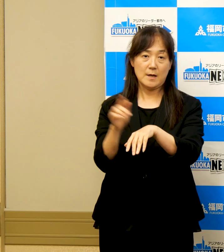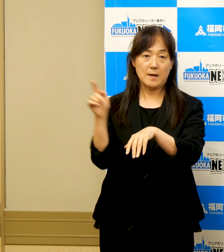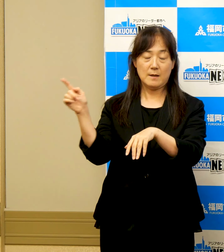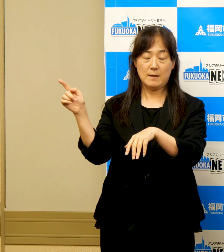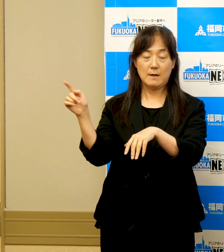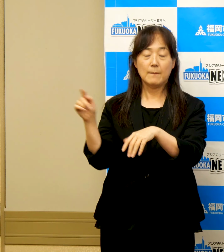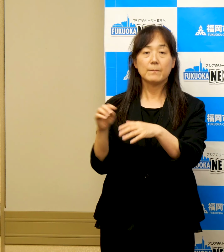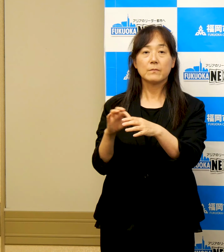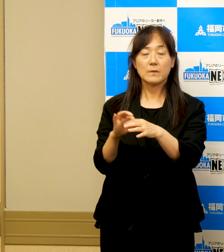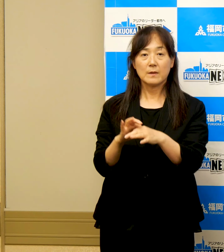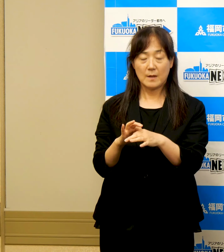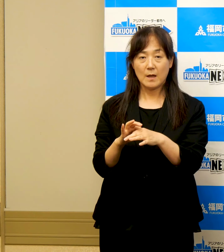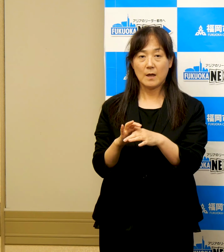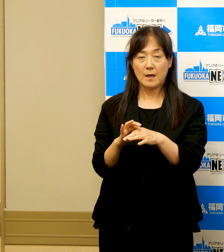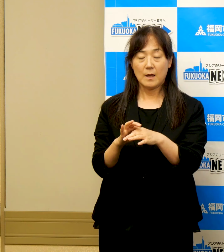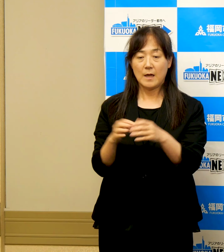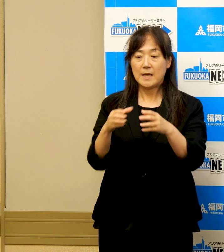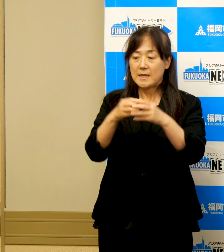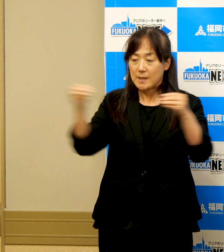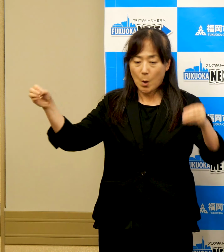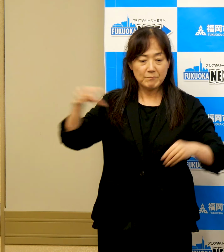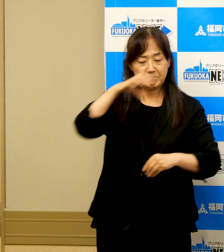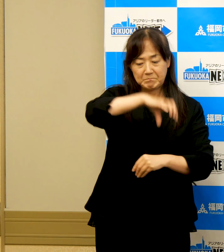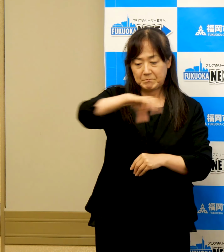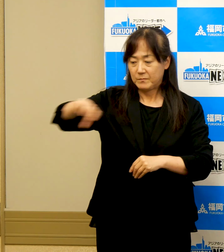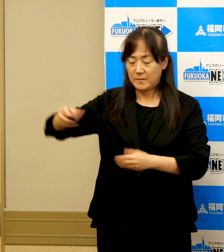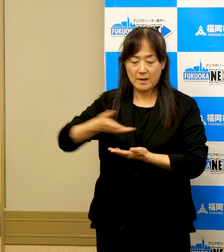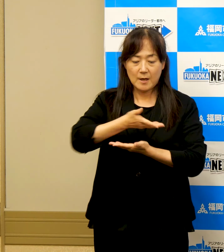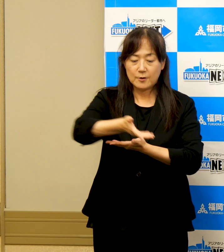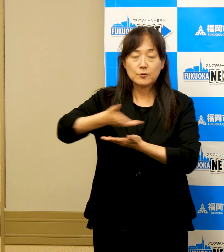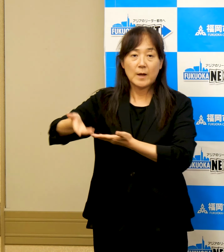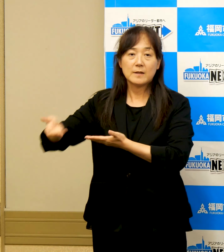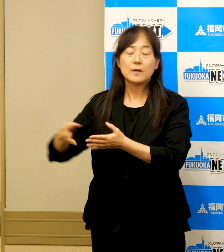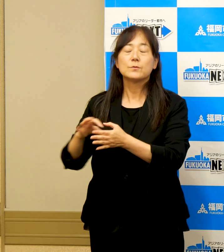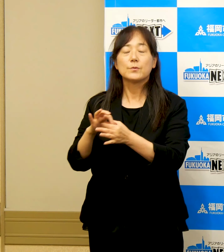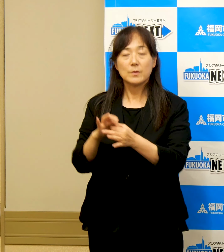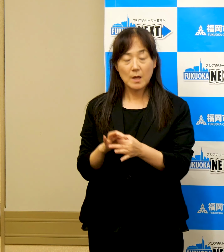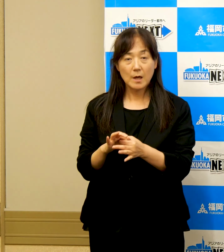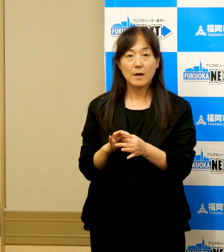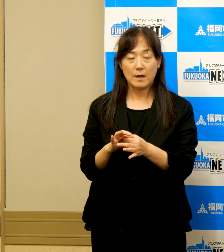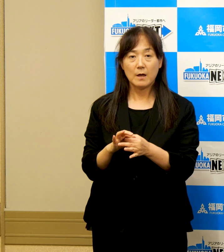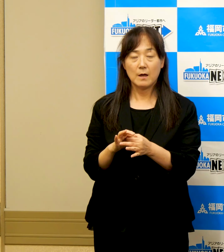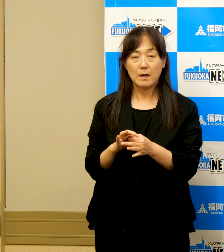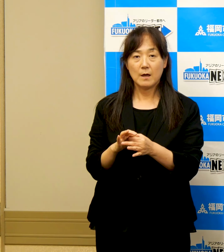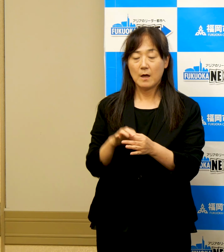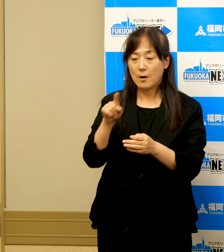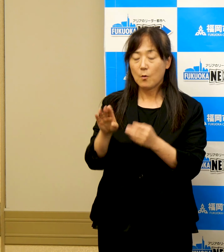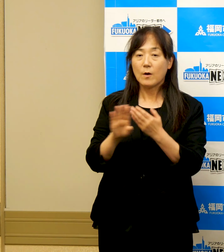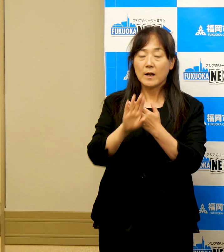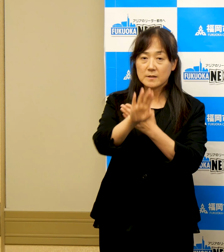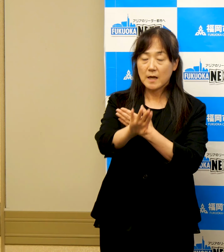全部日本中配っているので そうするともう ここからワクチンの供給というのが